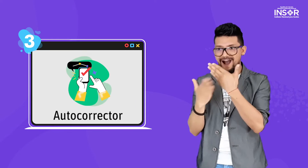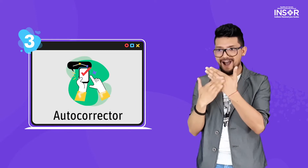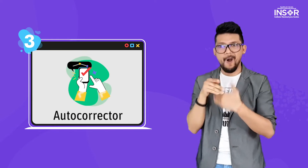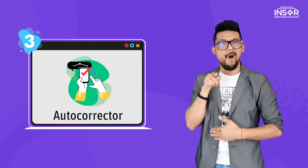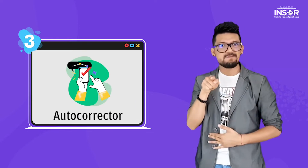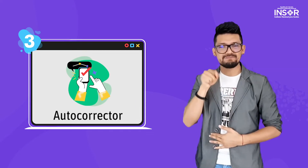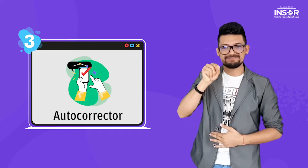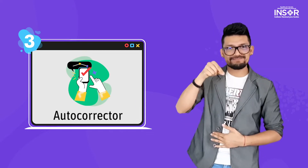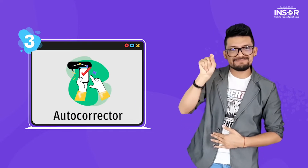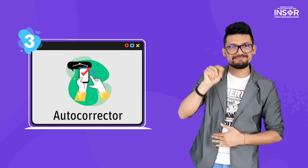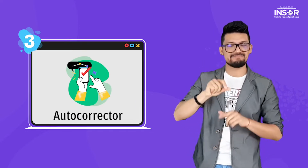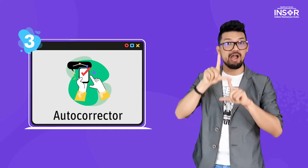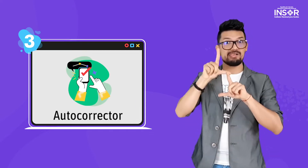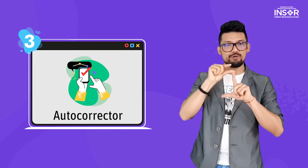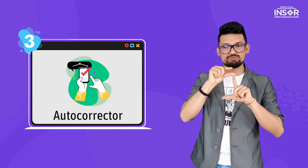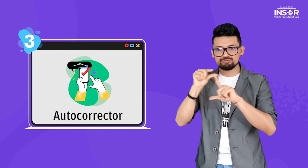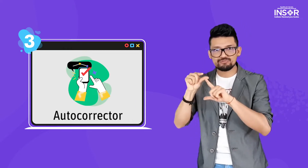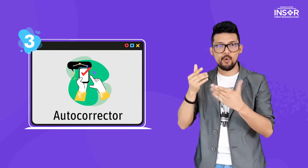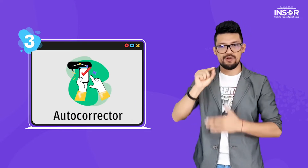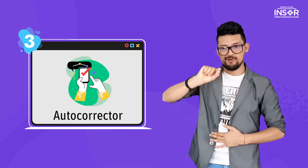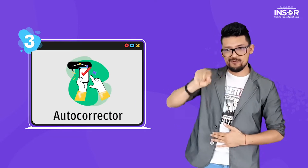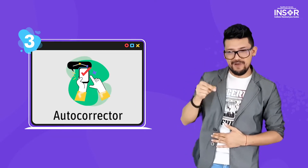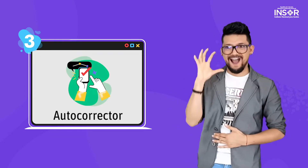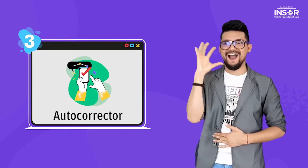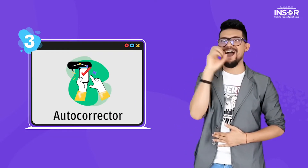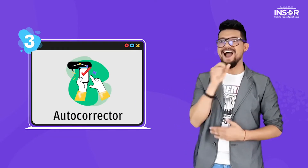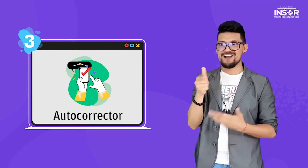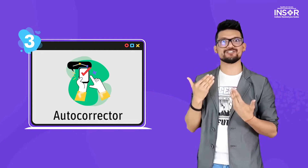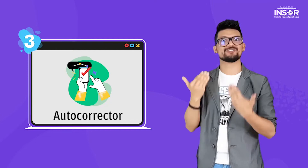esto podrá ayudar a escribir los mensajes escritos acertadamente.